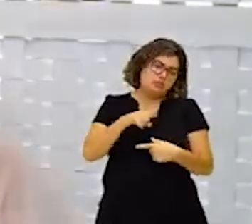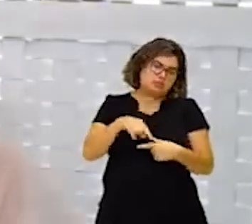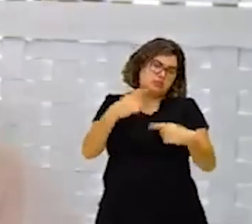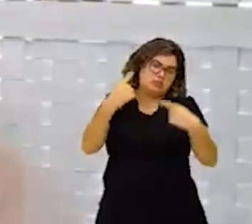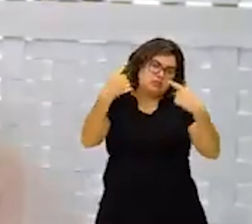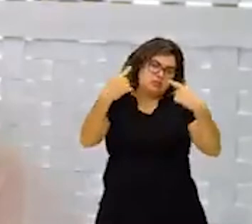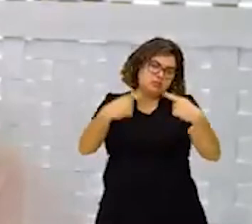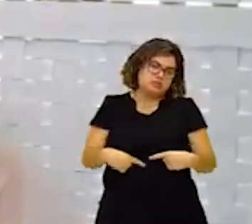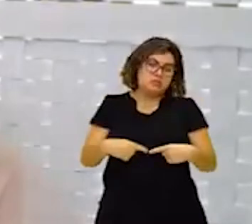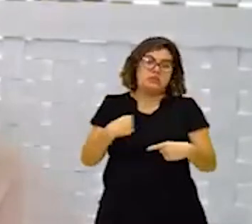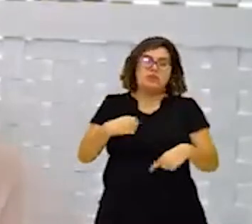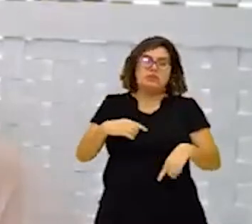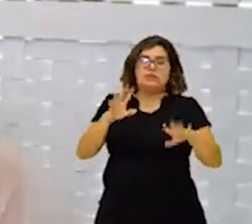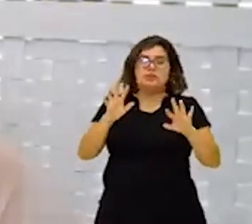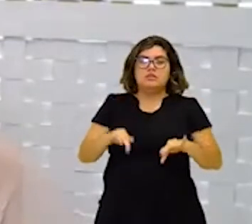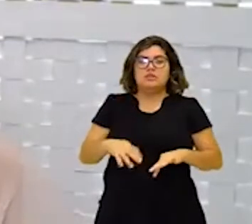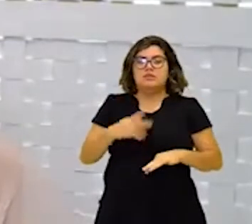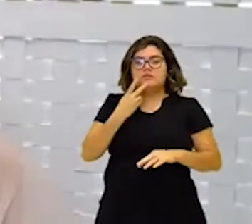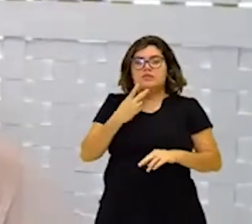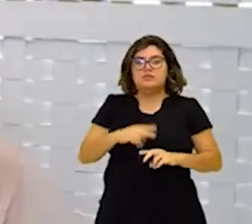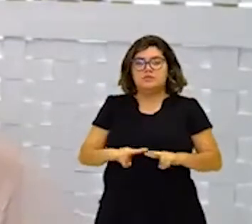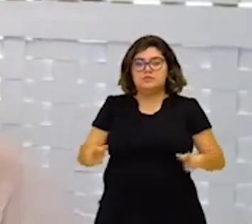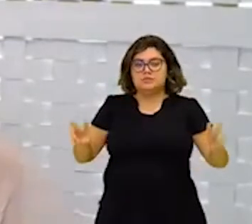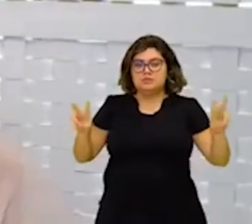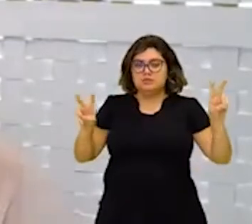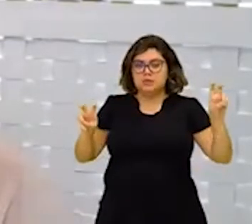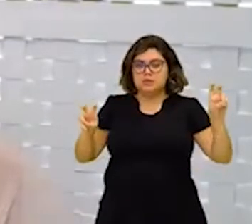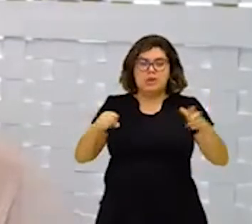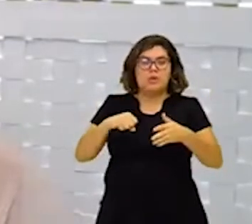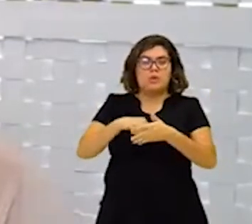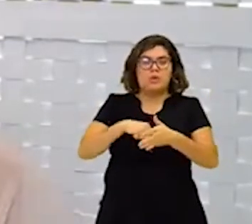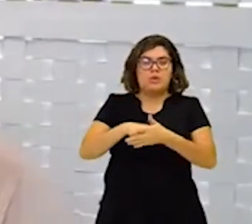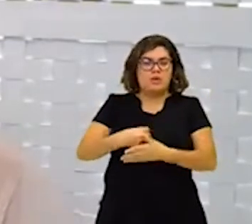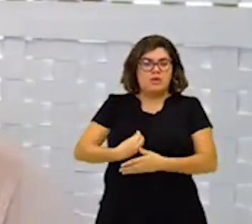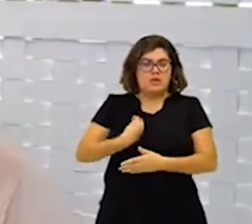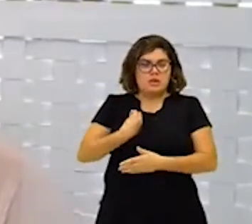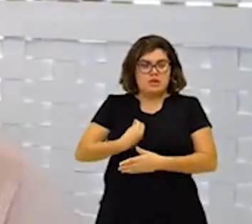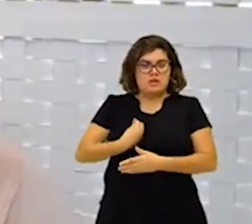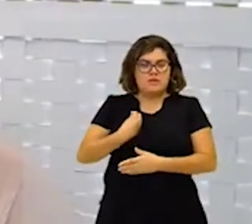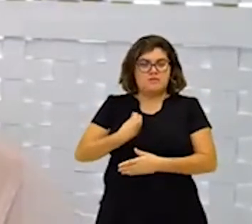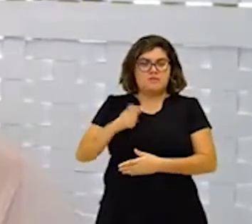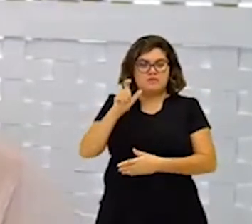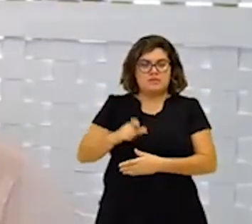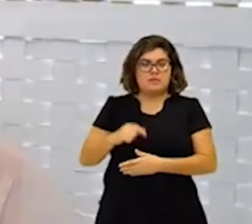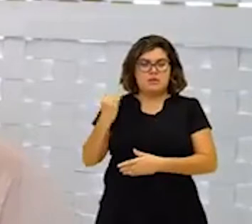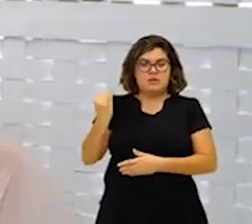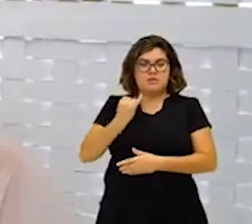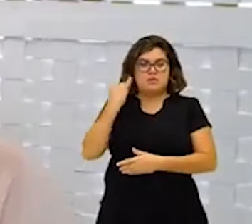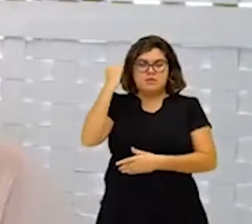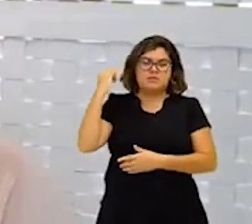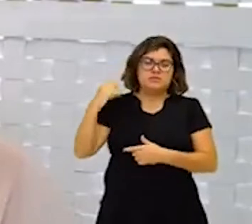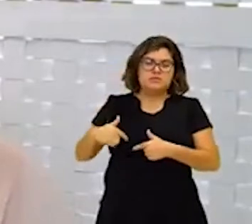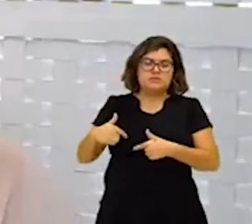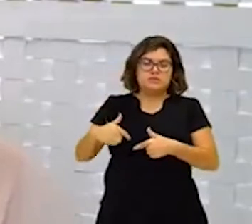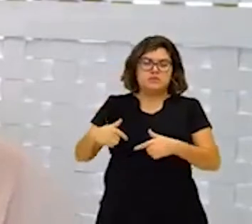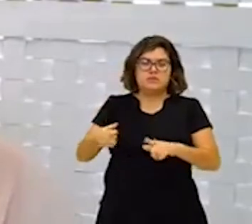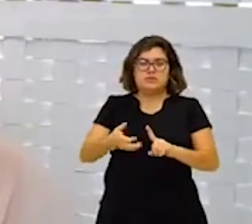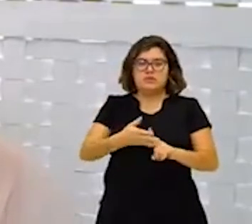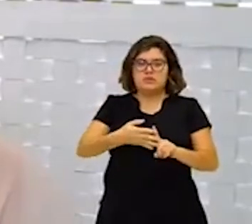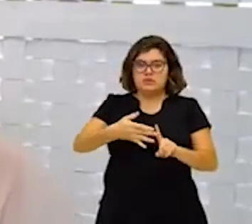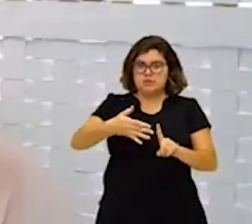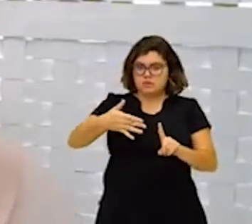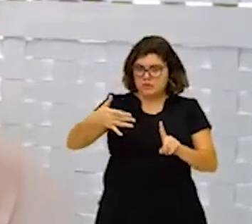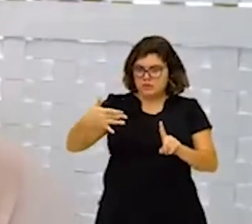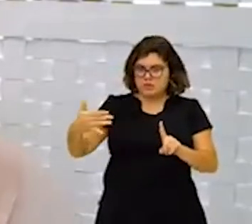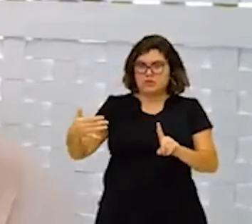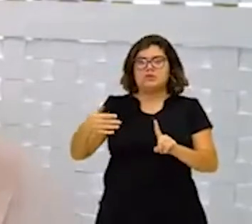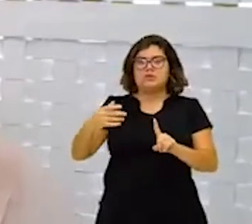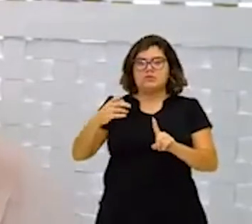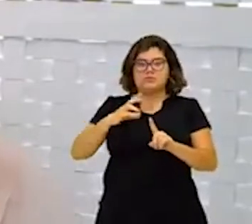citando aqui a luta EA vida de uma importante aí é militante LGBT o revolucionário chamado Herbert